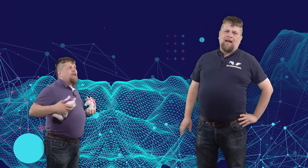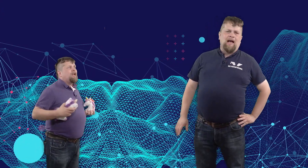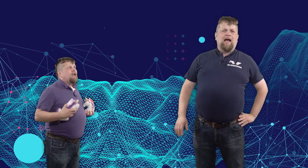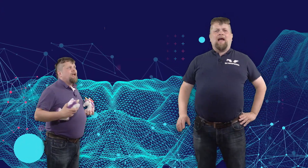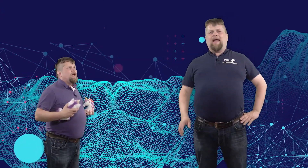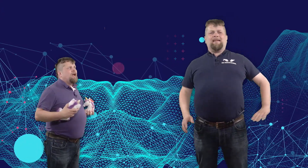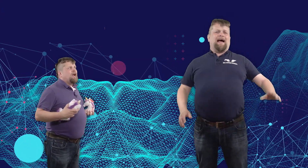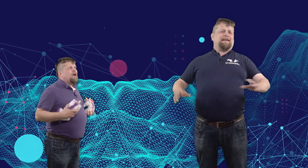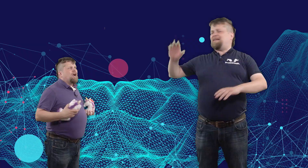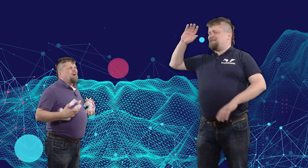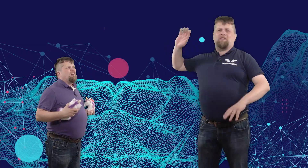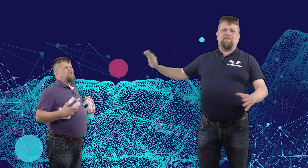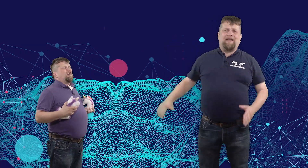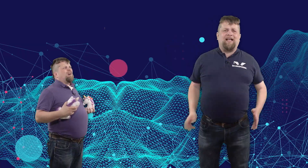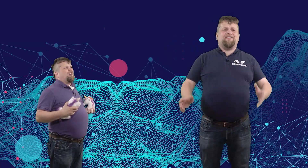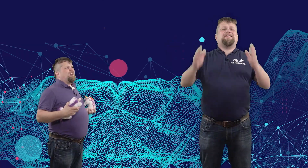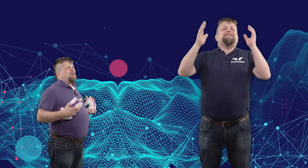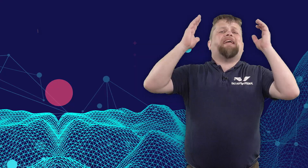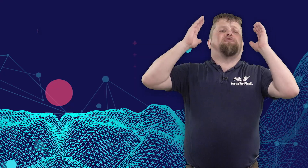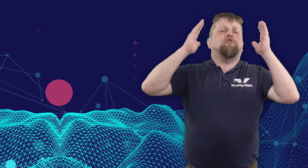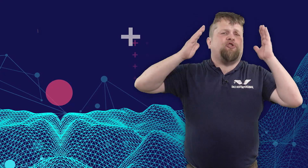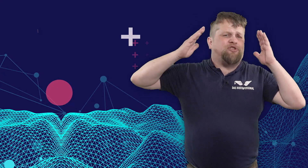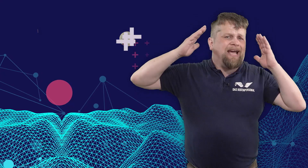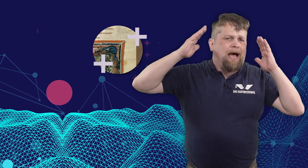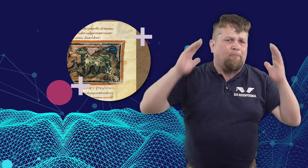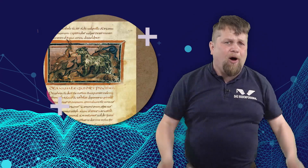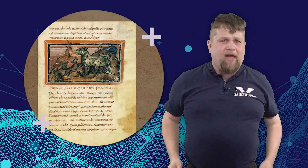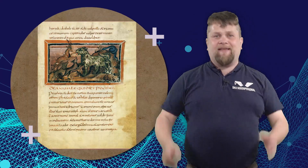Ach, dass ist doch Quatsch! Das ist der Physiotherapeut!